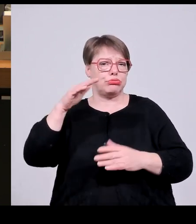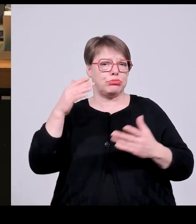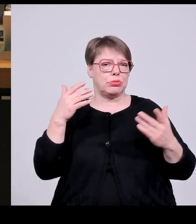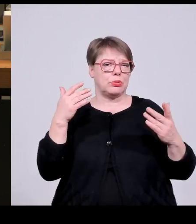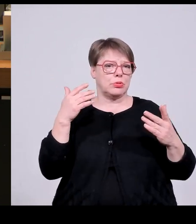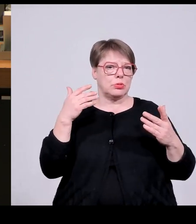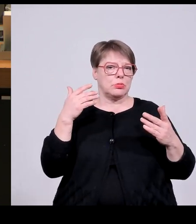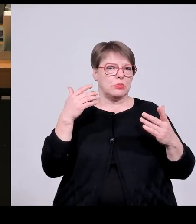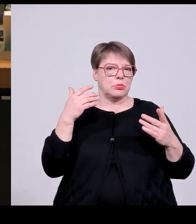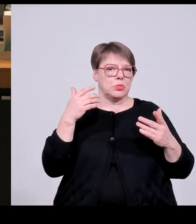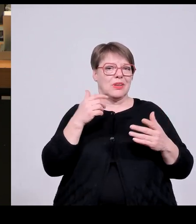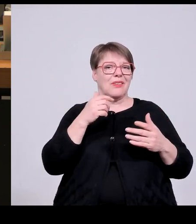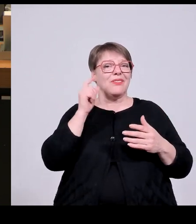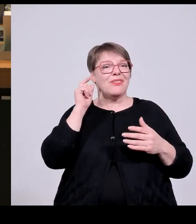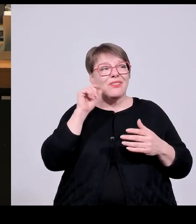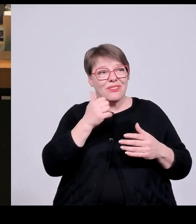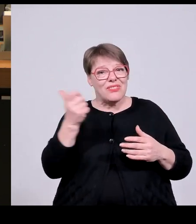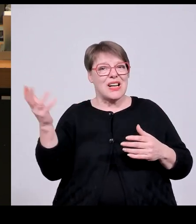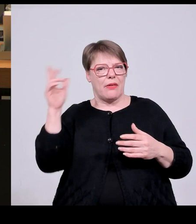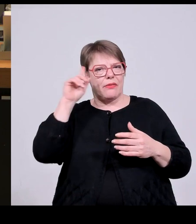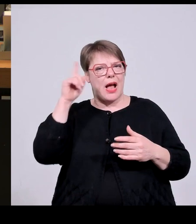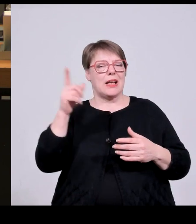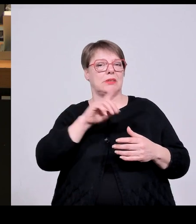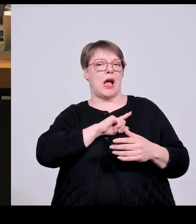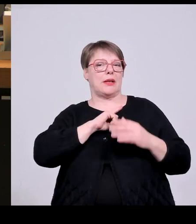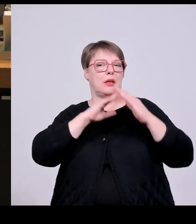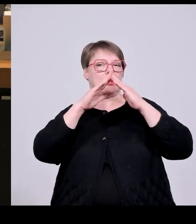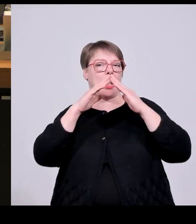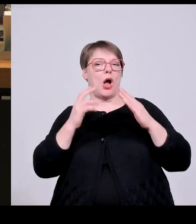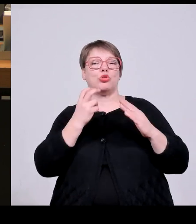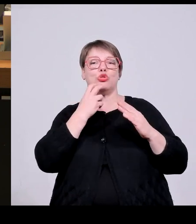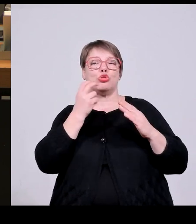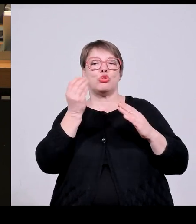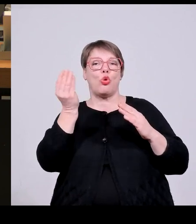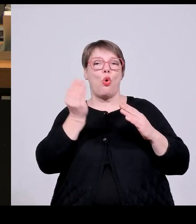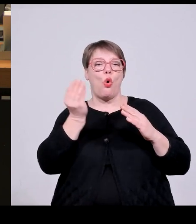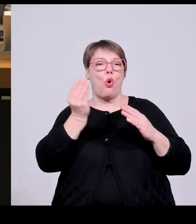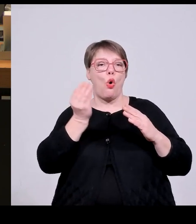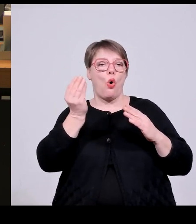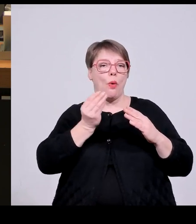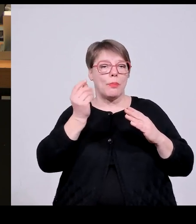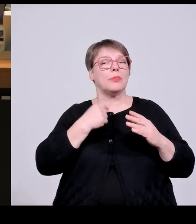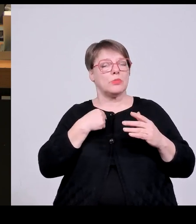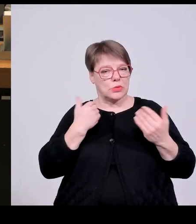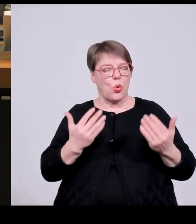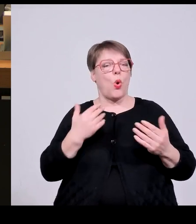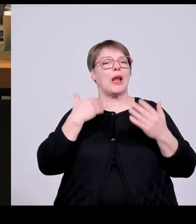Die Studie Paris Berlin Paris konform machen, kommt zu dem Ergebnis, dass ein hoher Anteil des Berliner